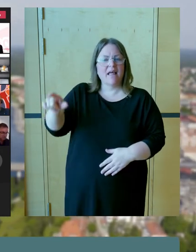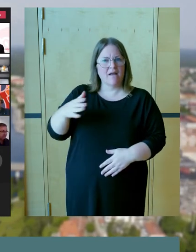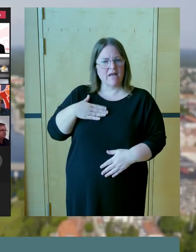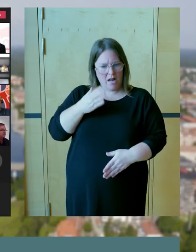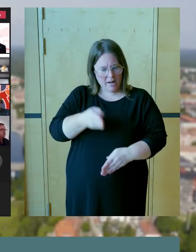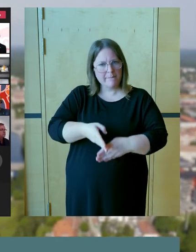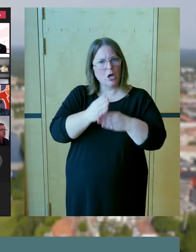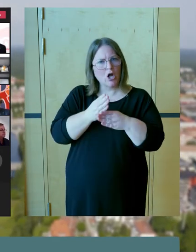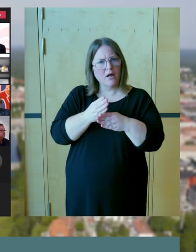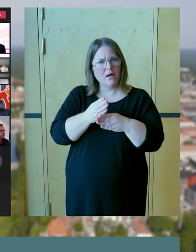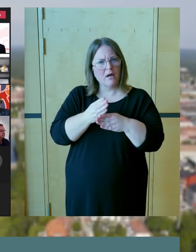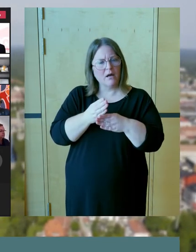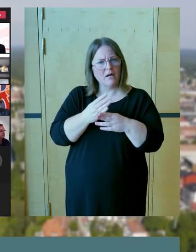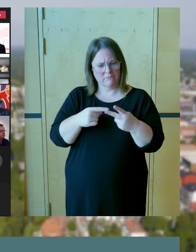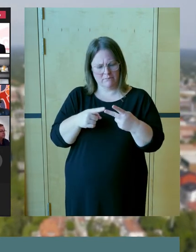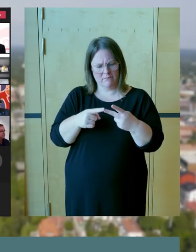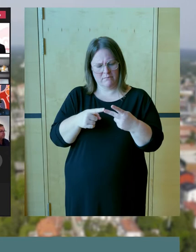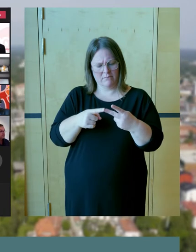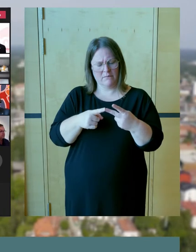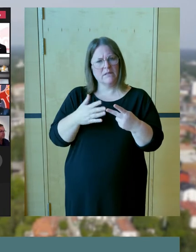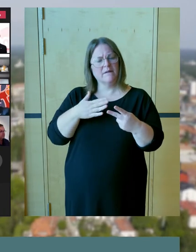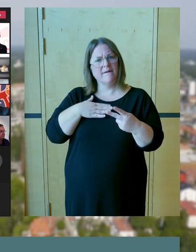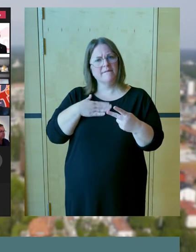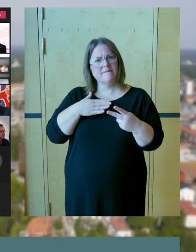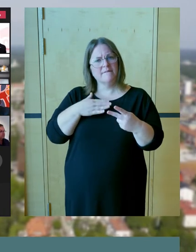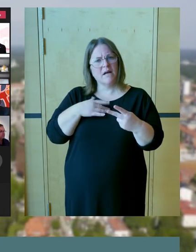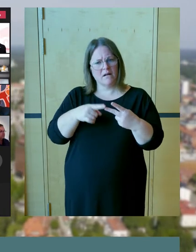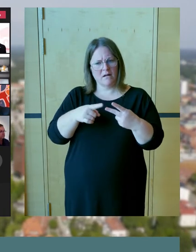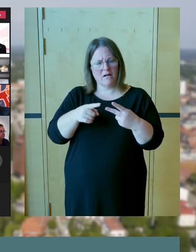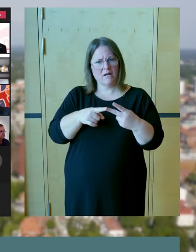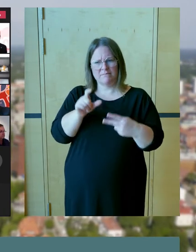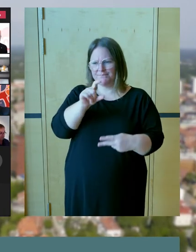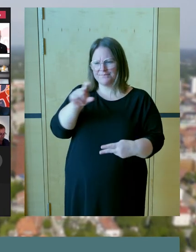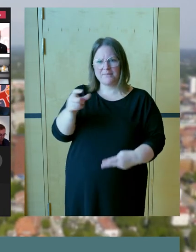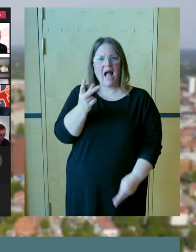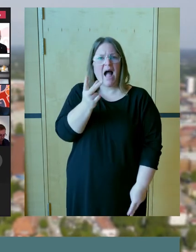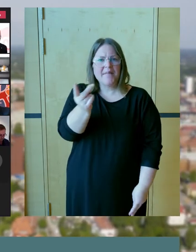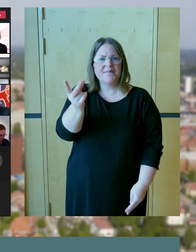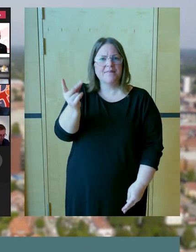Kan jag få lite vidareutveckling på andra intressenter för det Det måste ju det